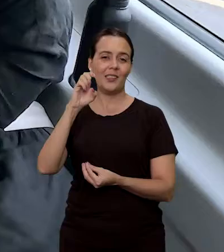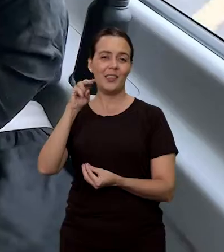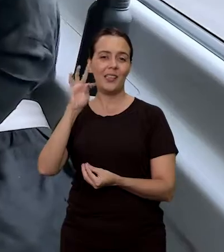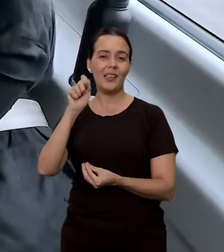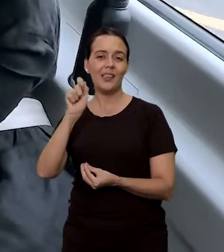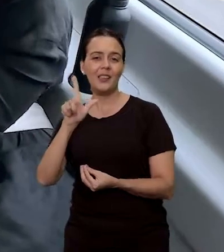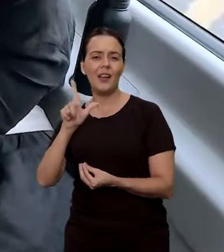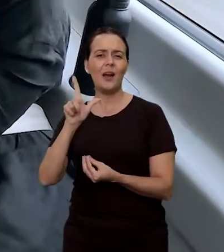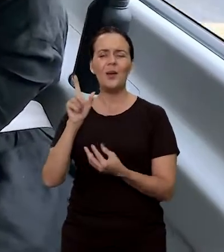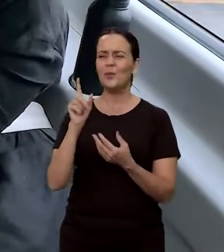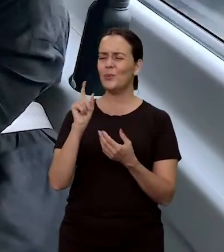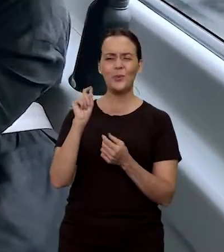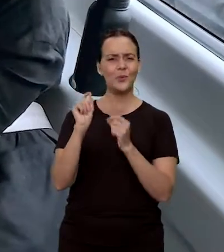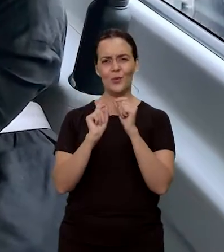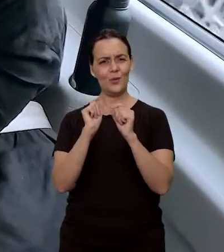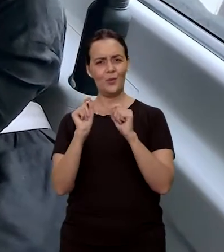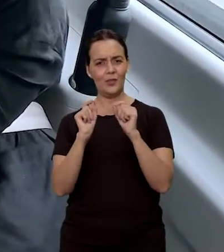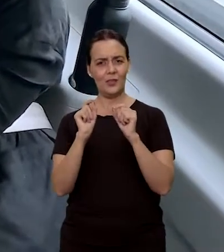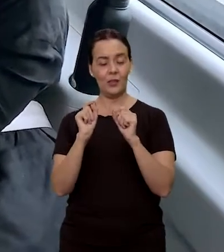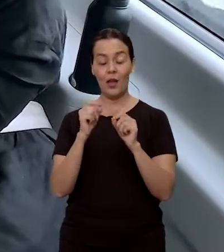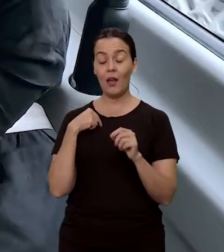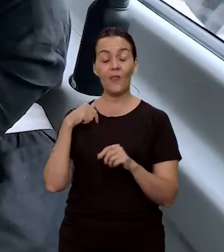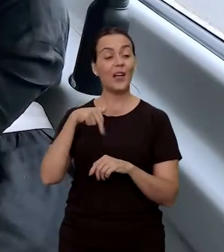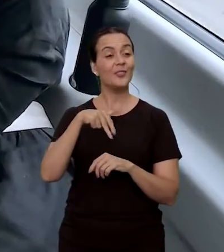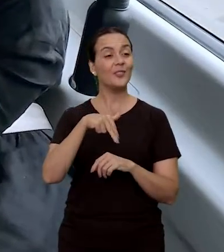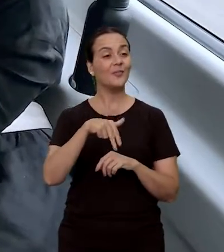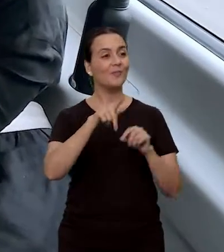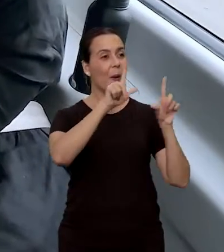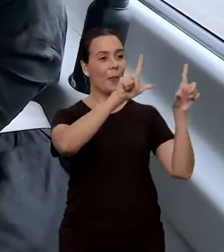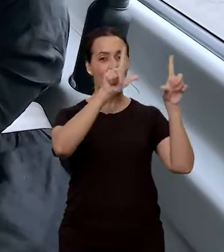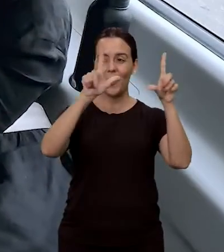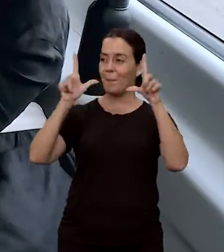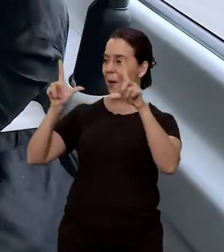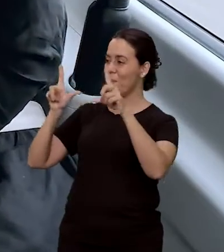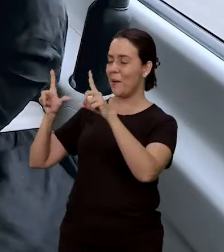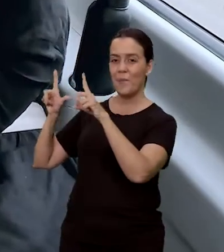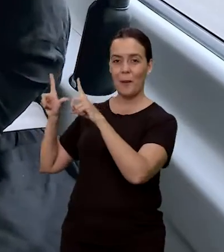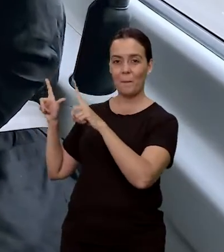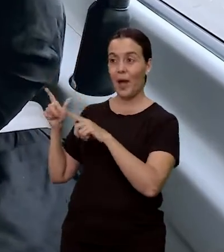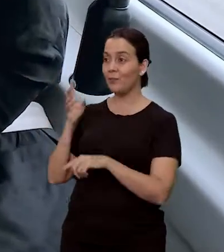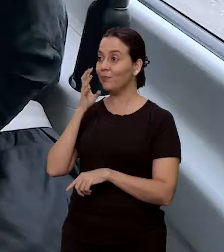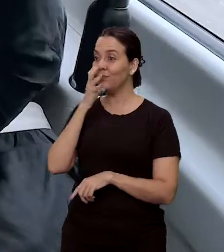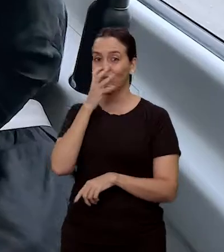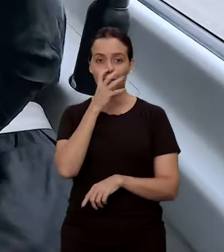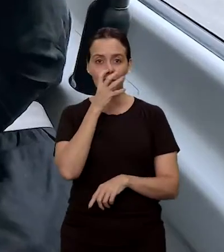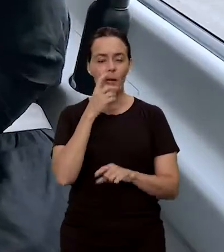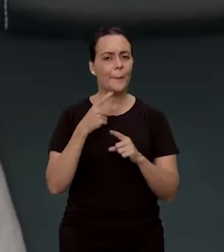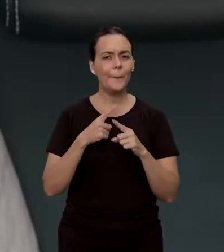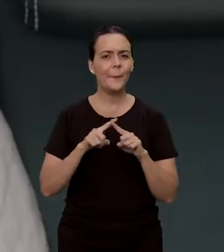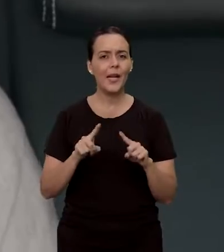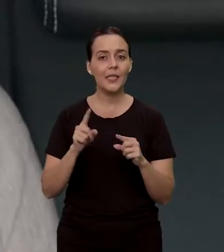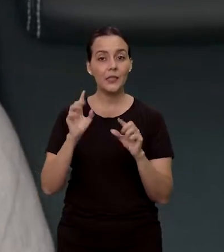preestabelecida do que é a arte, o que vão encontrar numa galeria. E isso é moderno, é atual. Mas a arte,